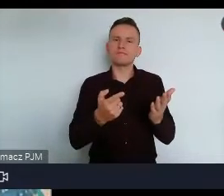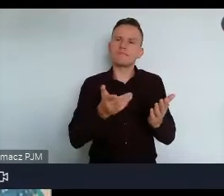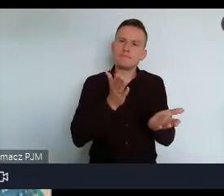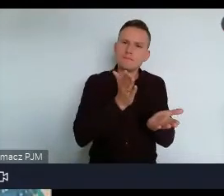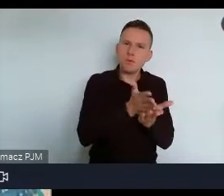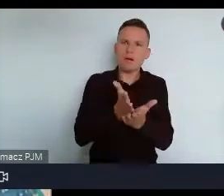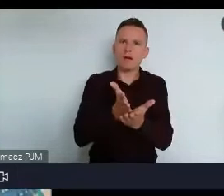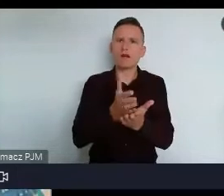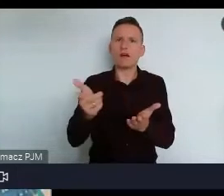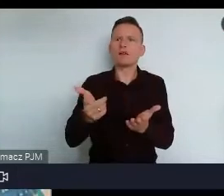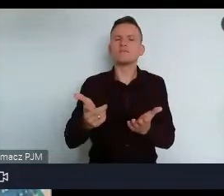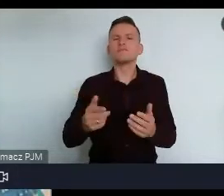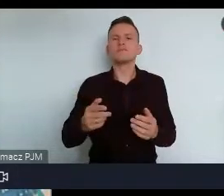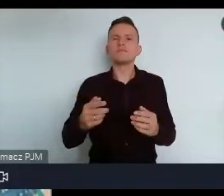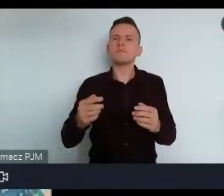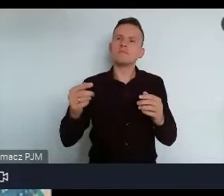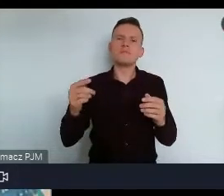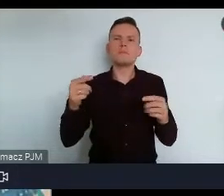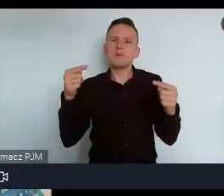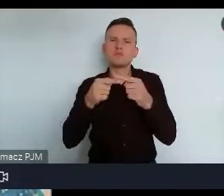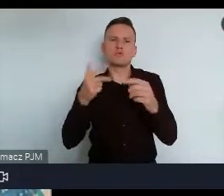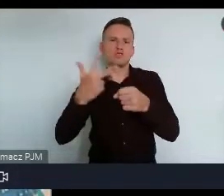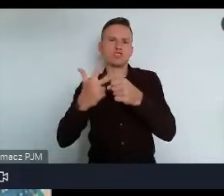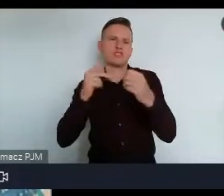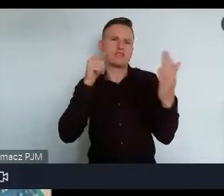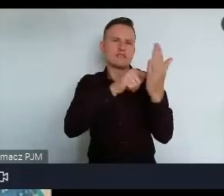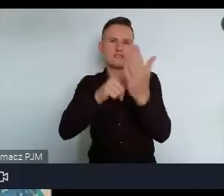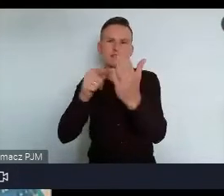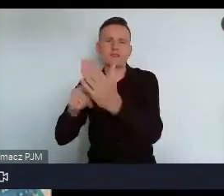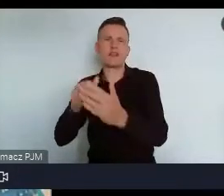do 30 Celów Europejskich Ram na rzecz Zrównoważonego Rozwoju Miast,